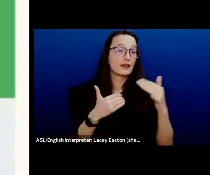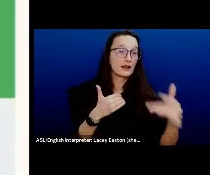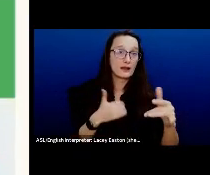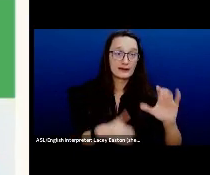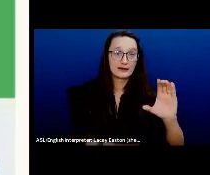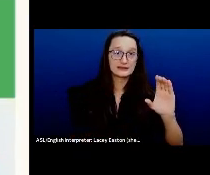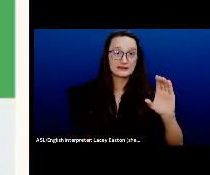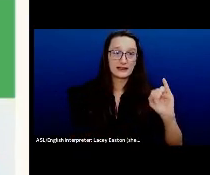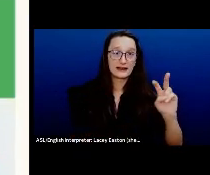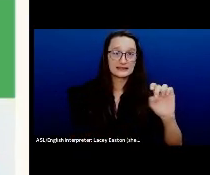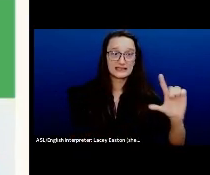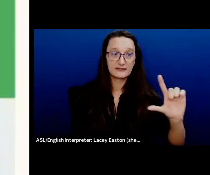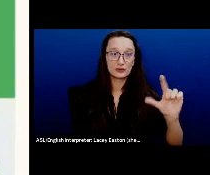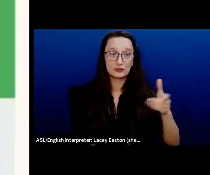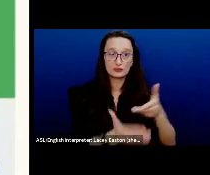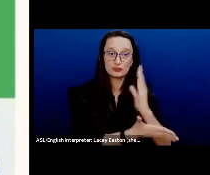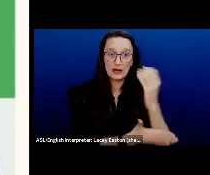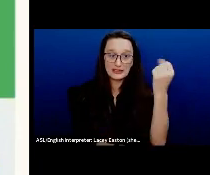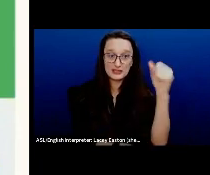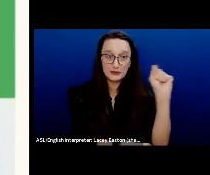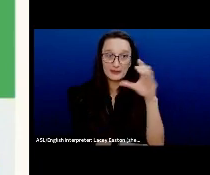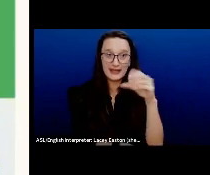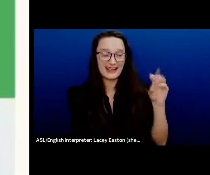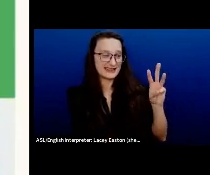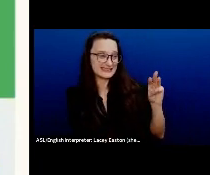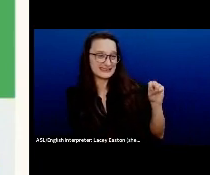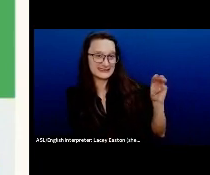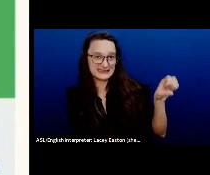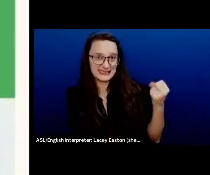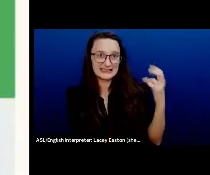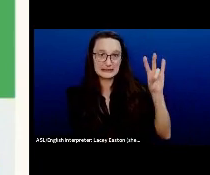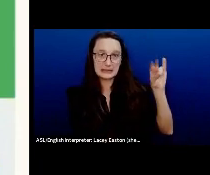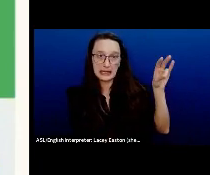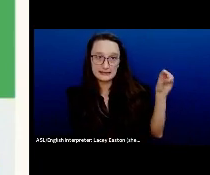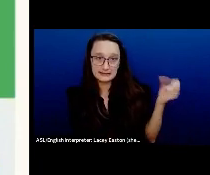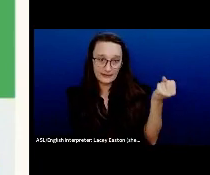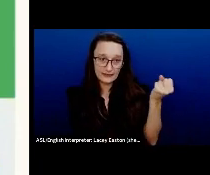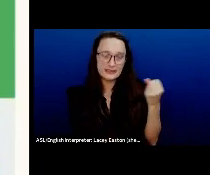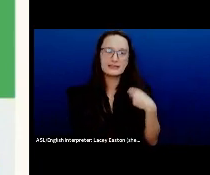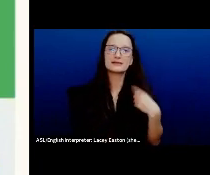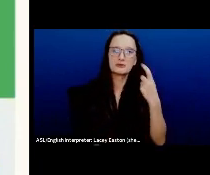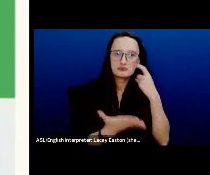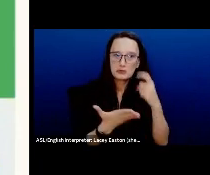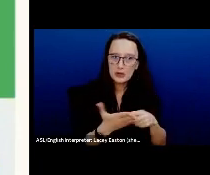se arrojó mucha luz sobre nuestras personas con discapacidades que viven en todo nuestro país y